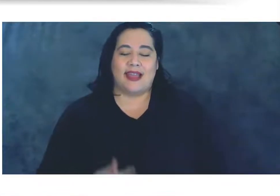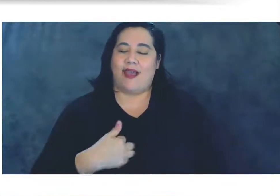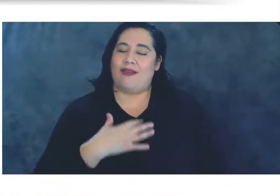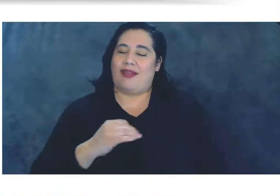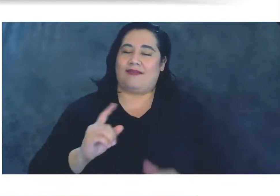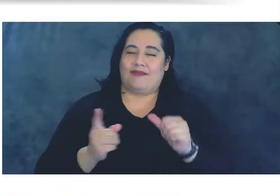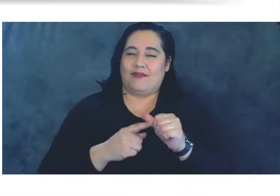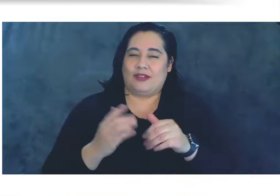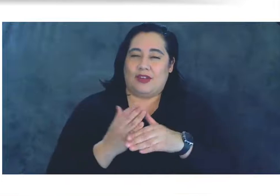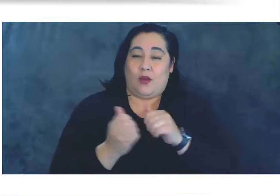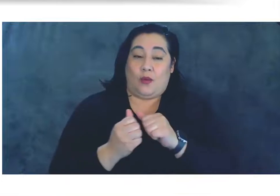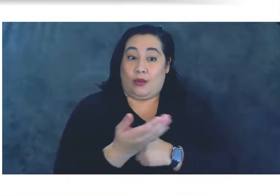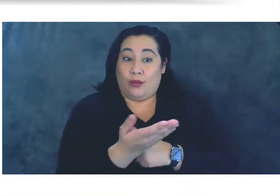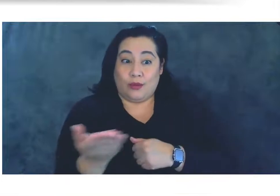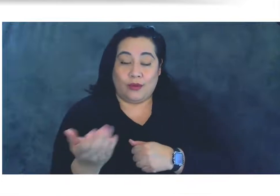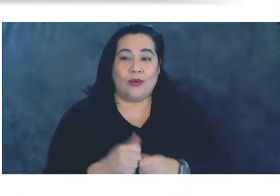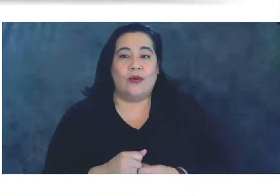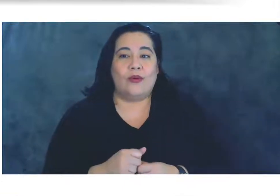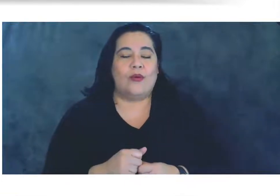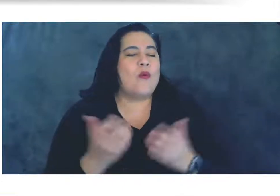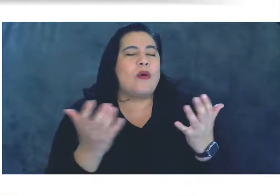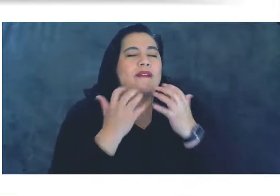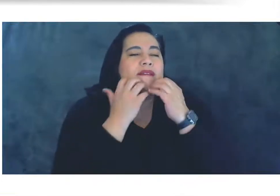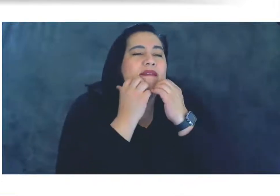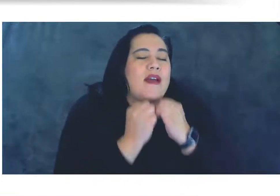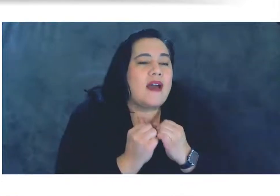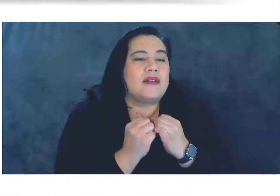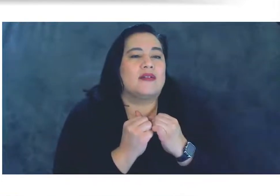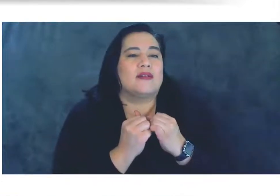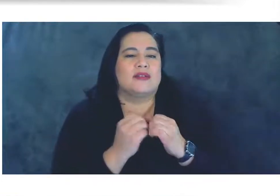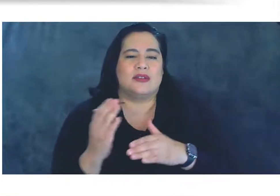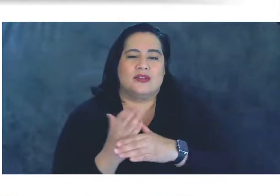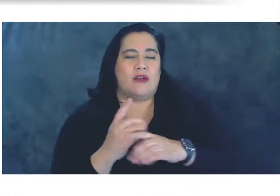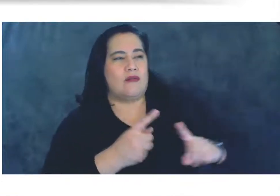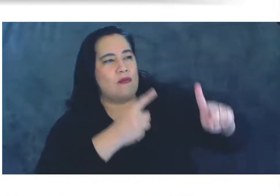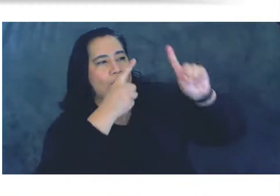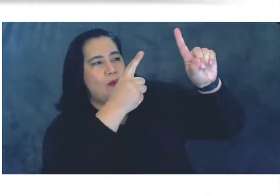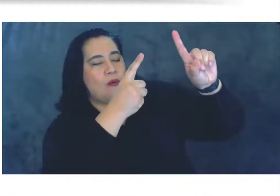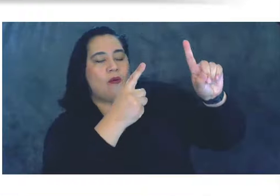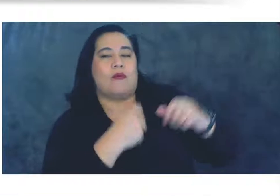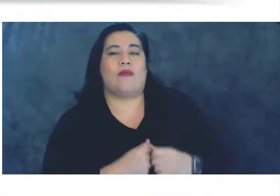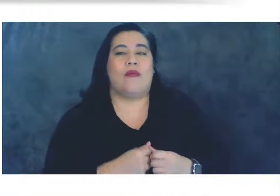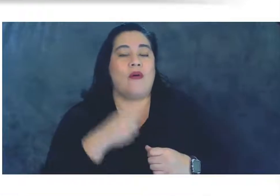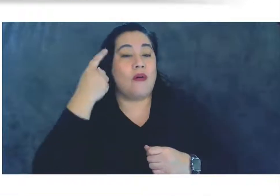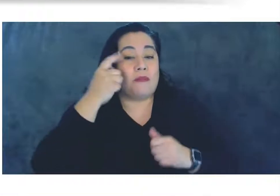Me gustaría compartir con ustedes, los valores y los propósitos compartidos detrás del ...